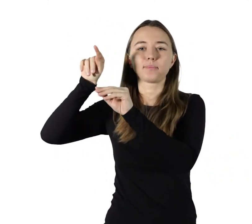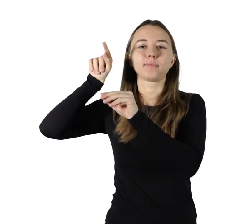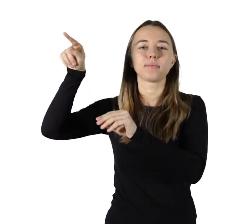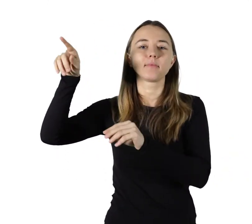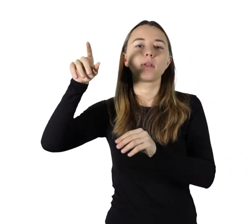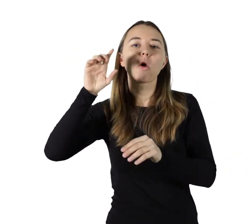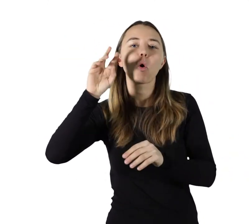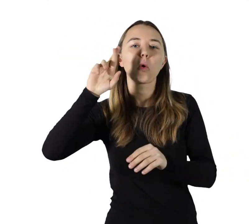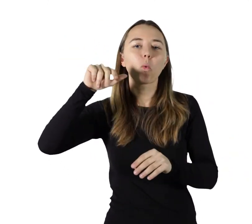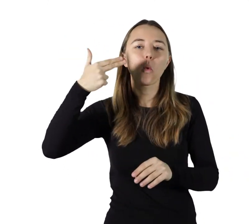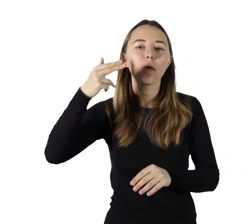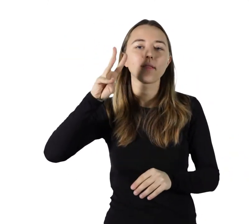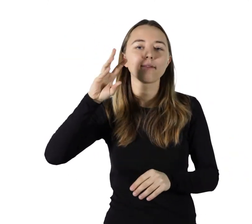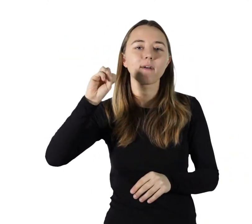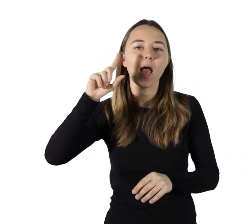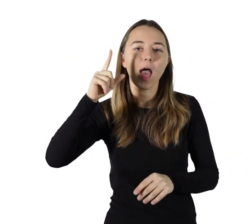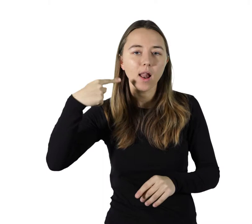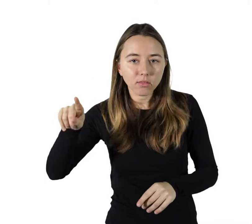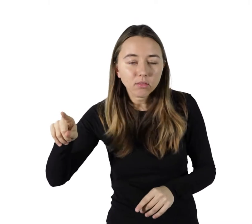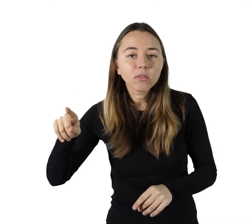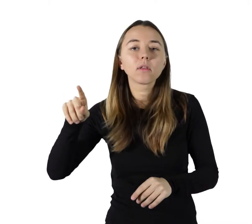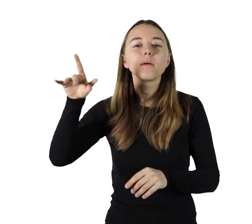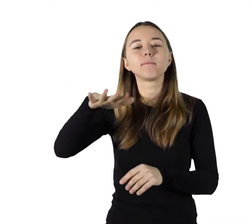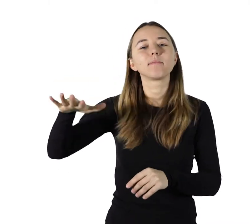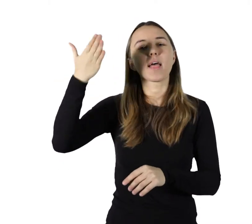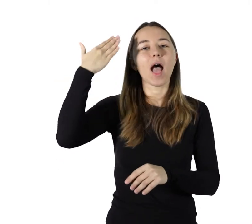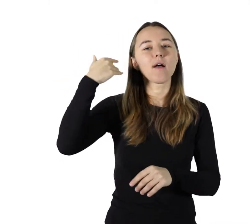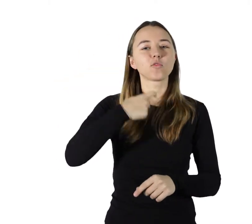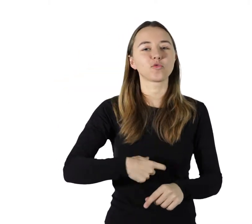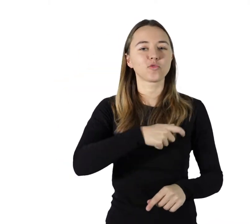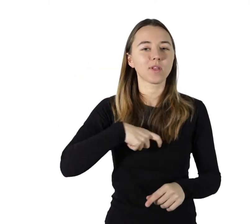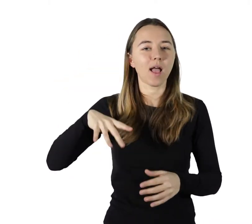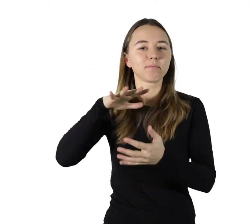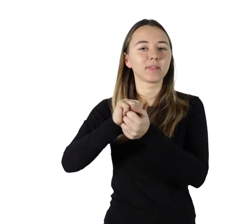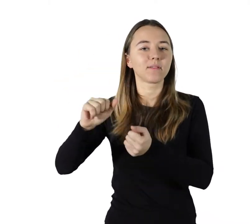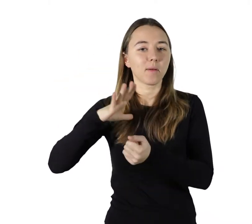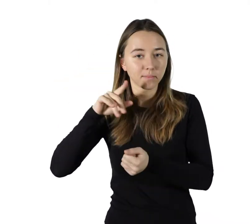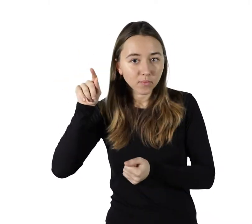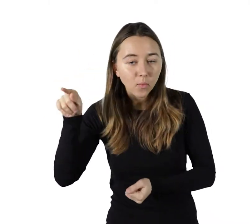na polu bitewnym w Grunwaldzie,